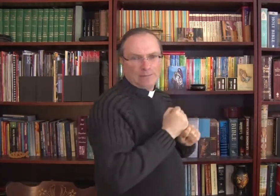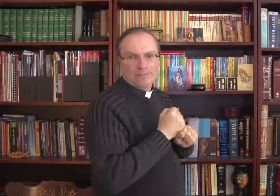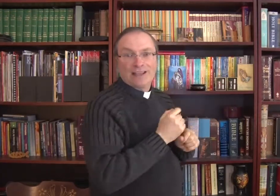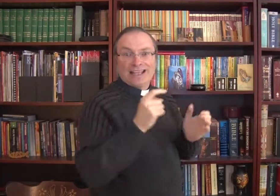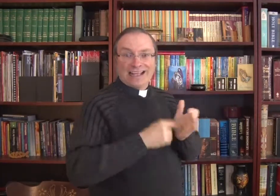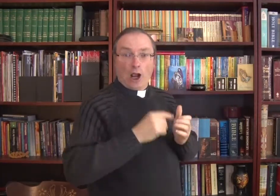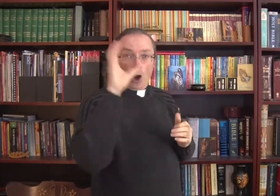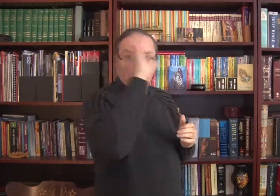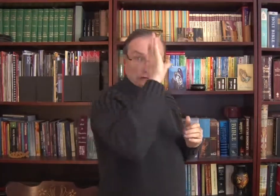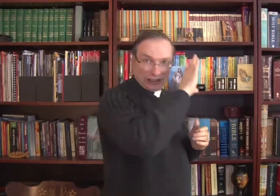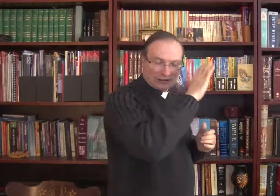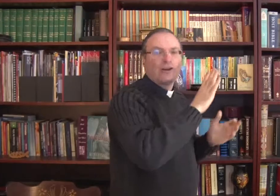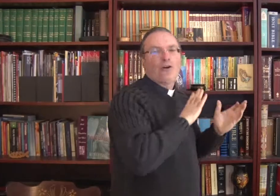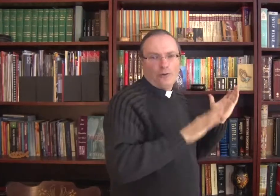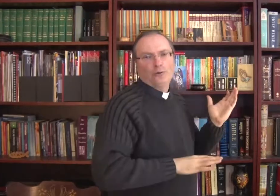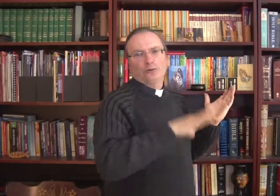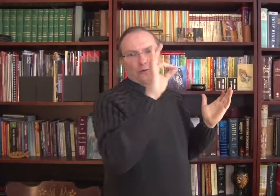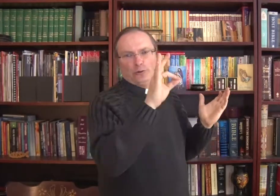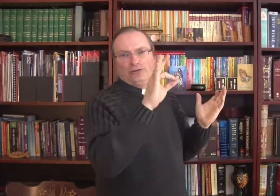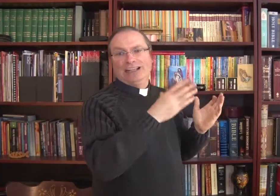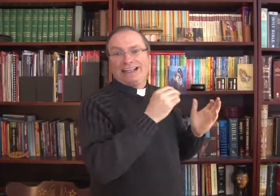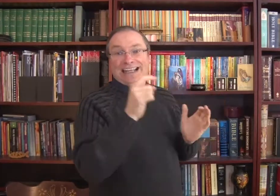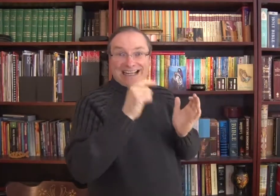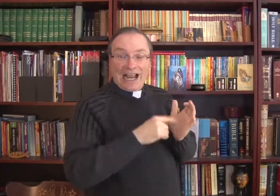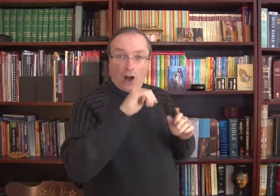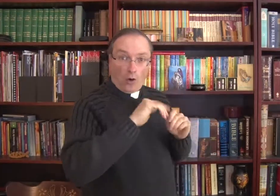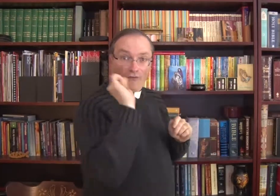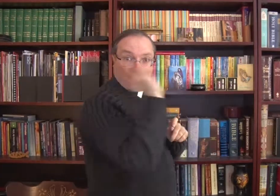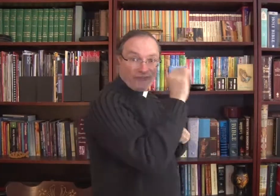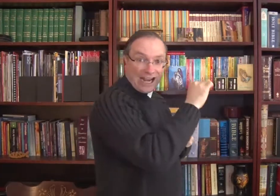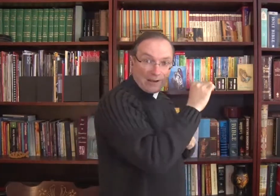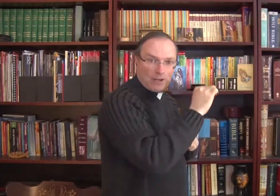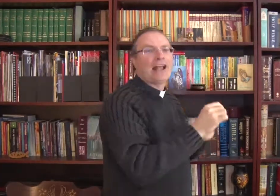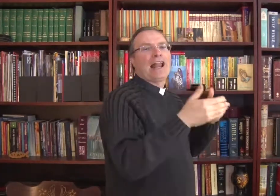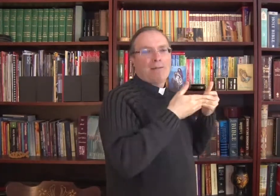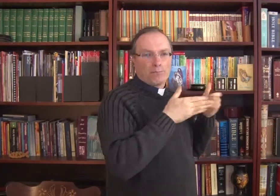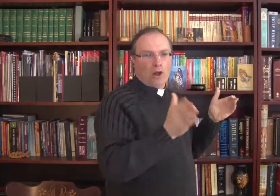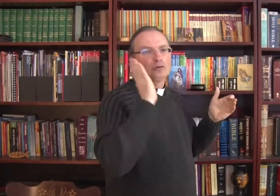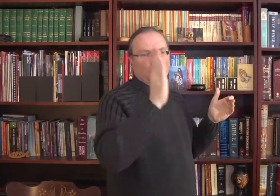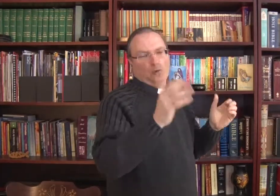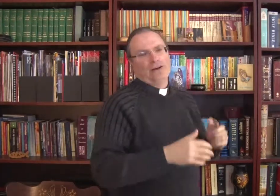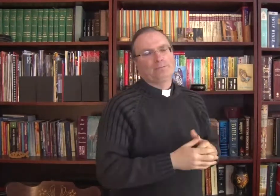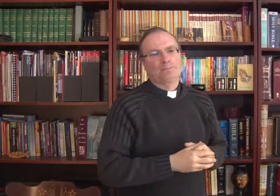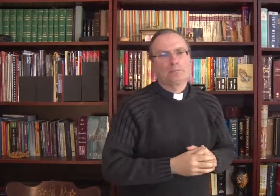quand on cherche, on trouve, et quand on frappe, la porte s’ouvre.